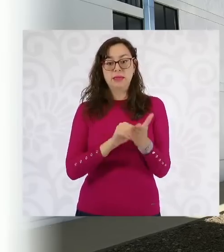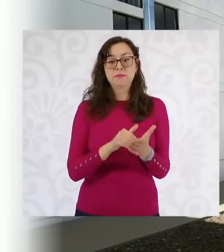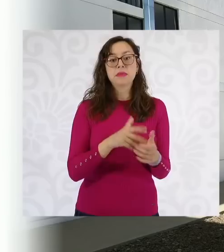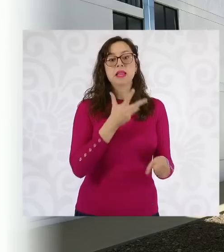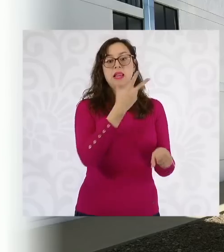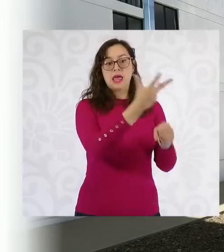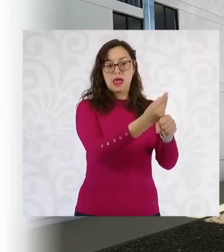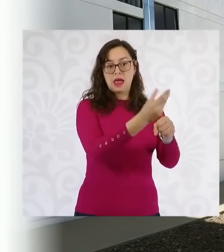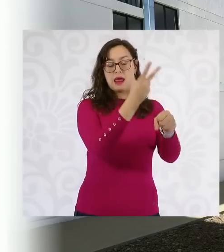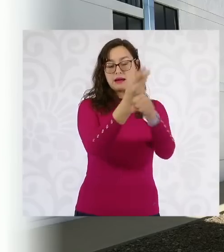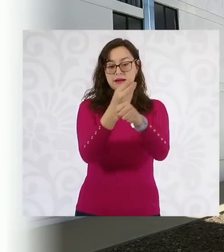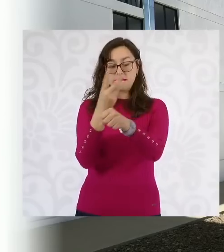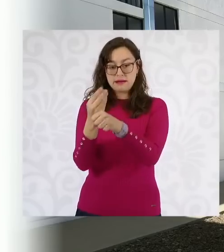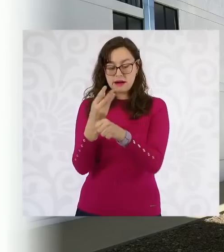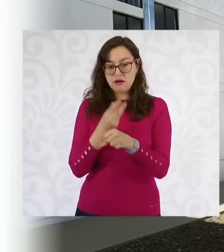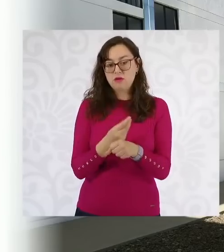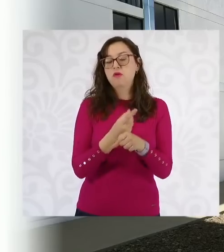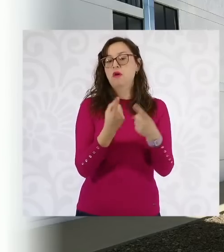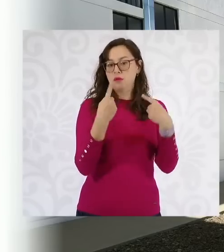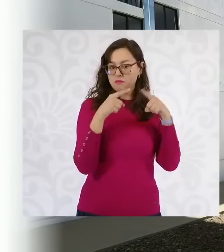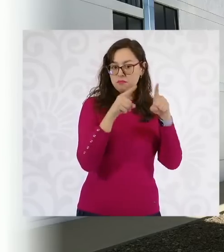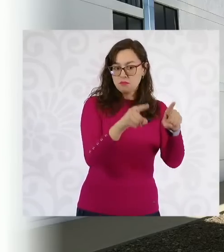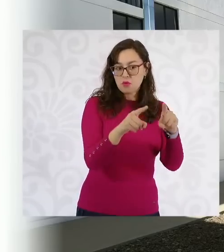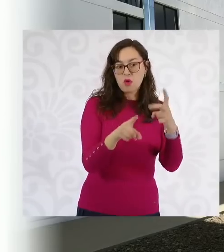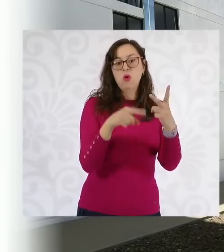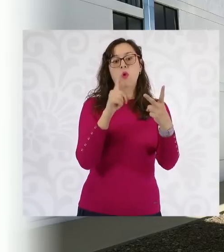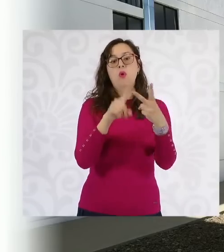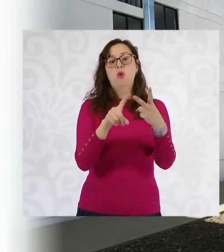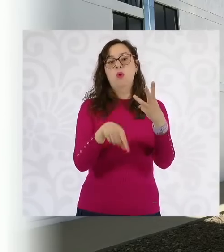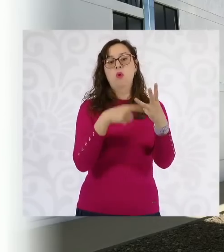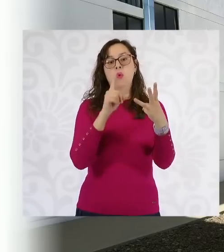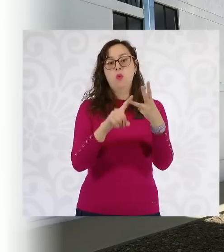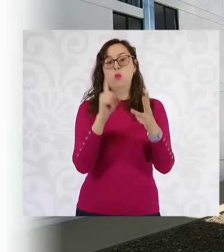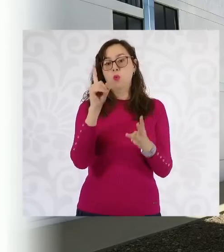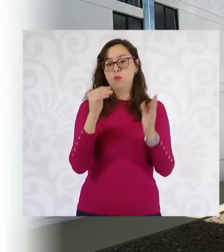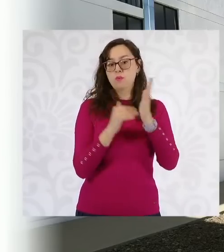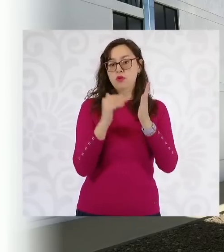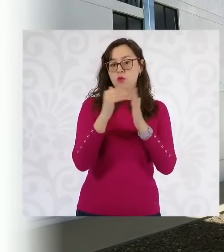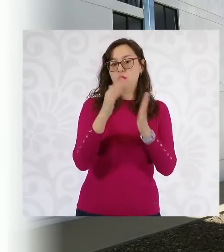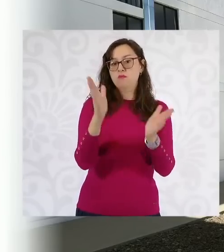también se estarán llevando a cabo y 1 millón de escrituras que también se tienen previstas